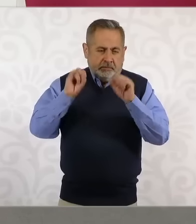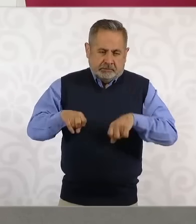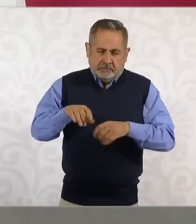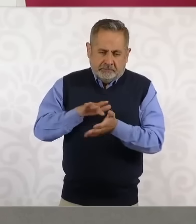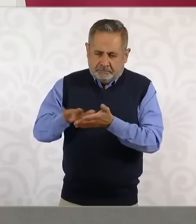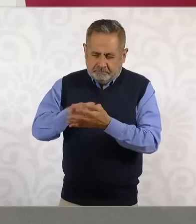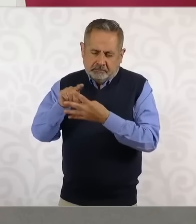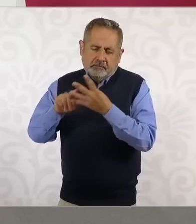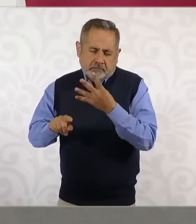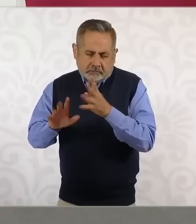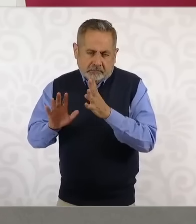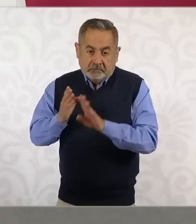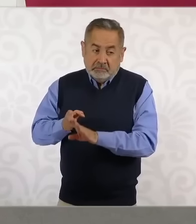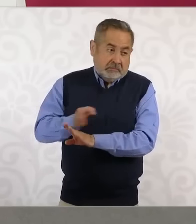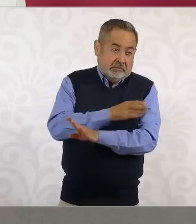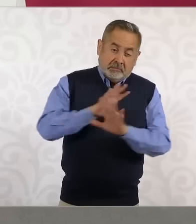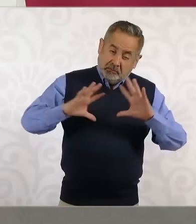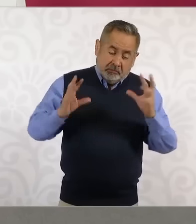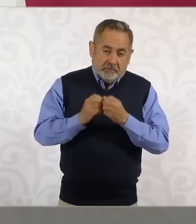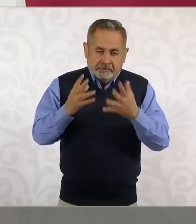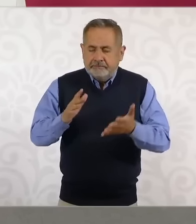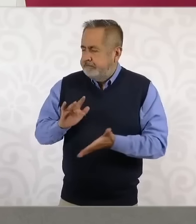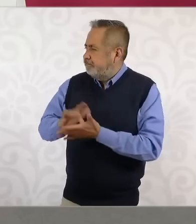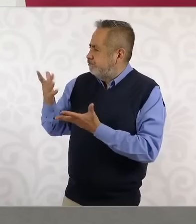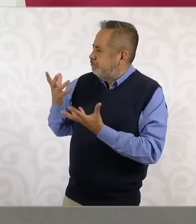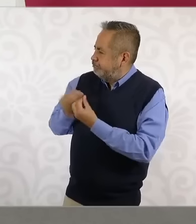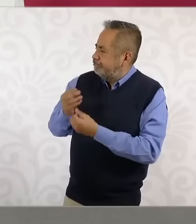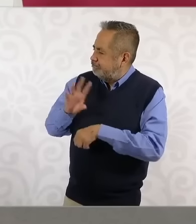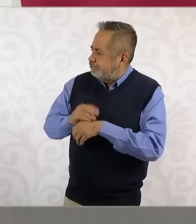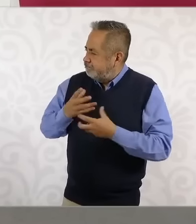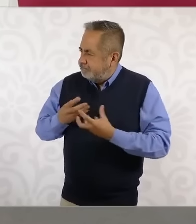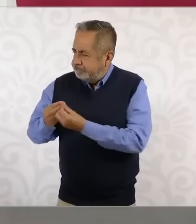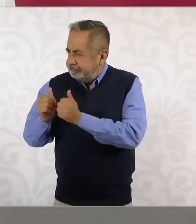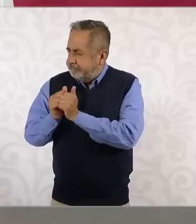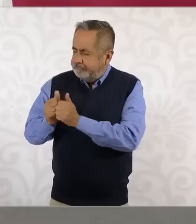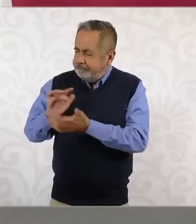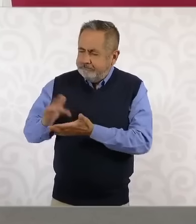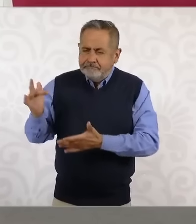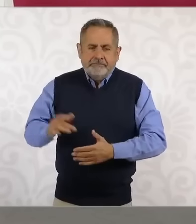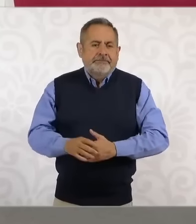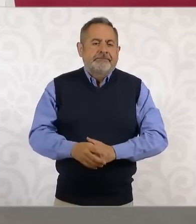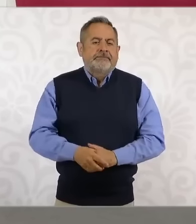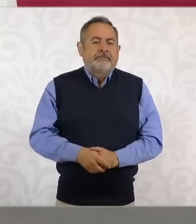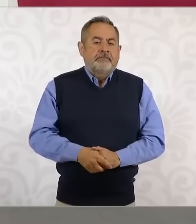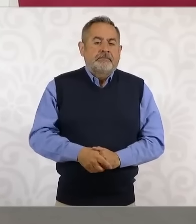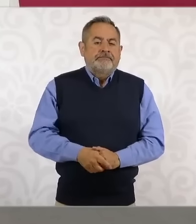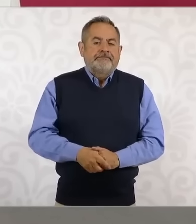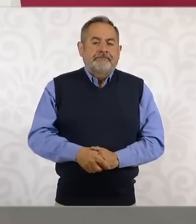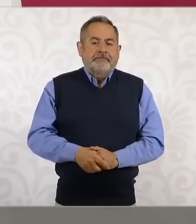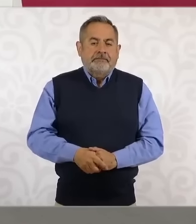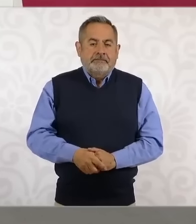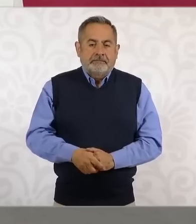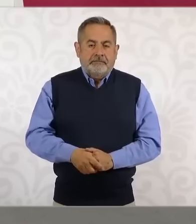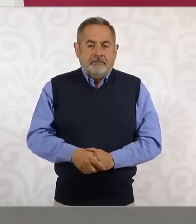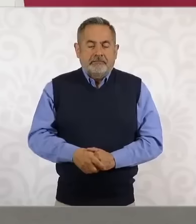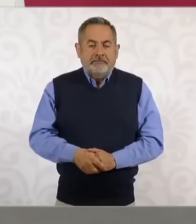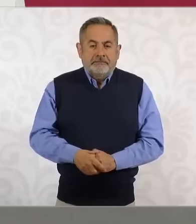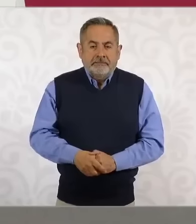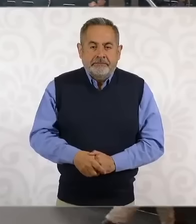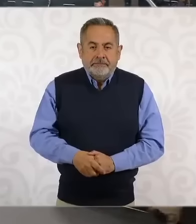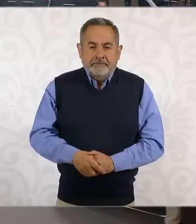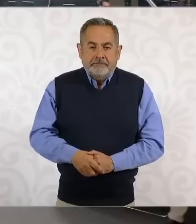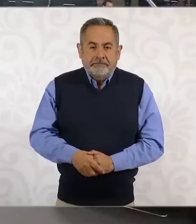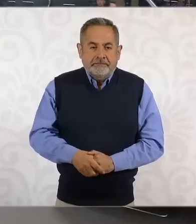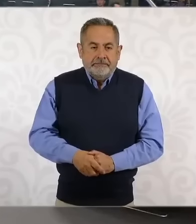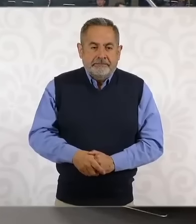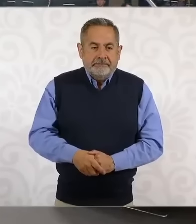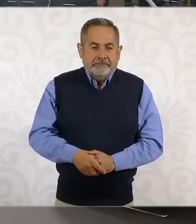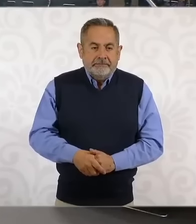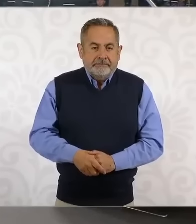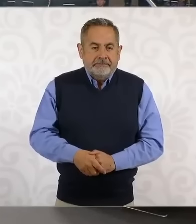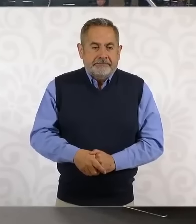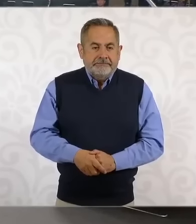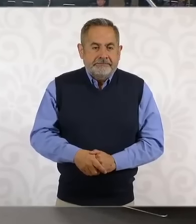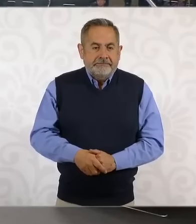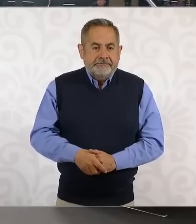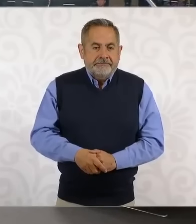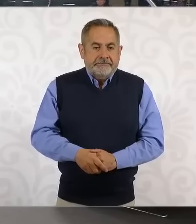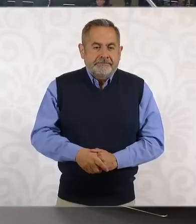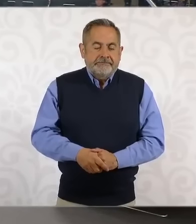gracias por permitirnos colaborar con usted en esto. Gracias, Mar Carmen.